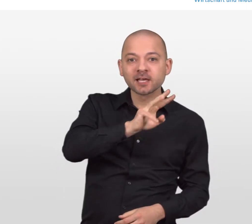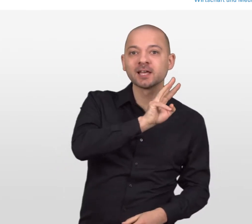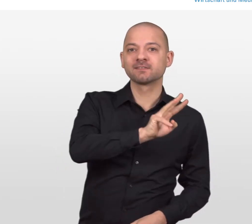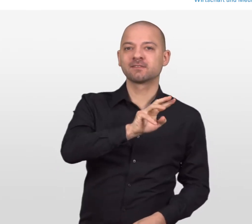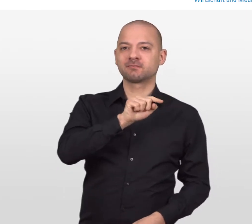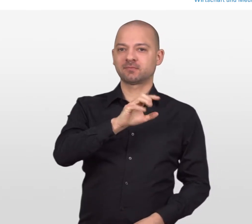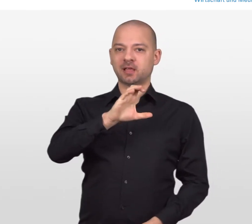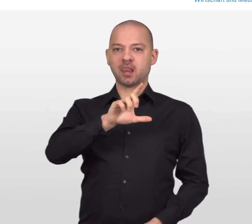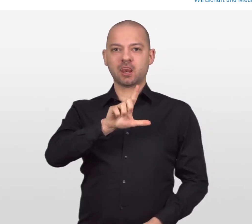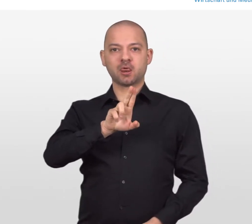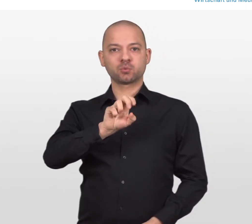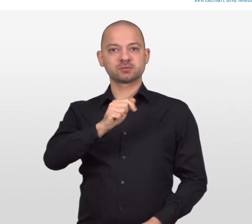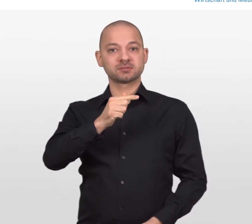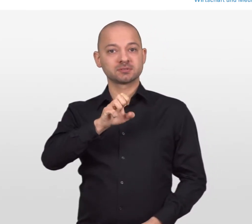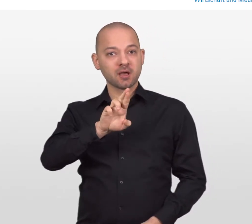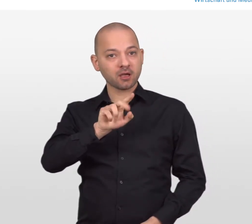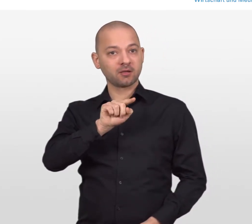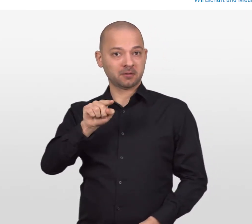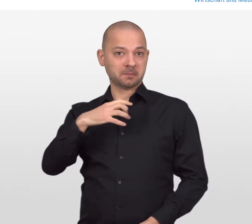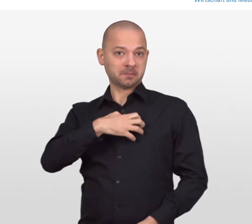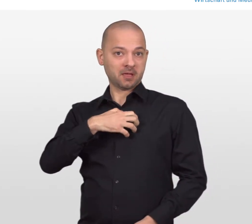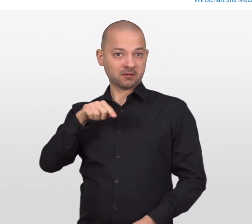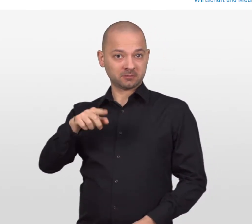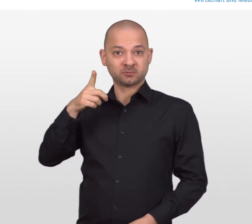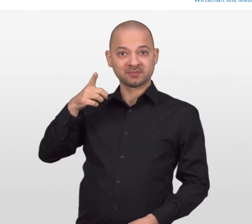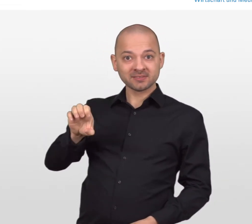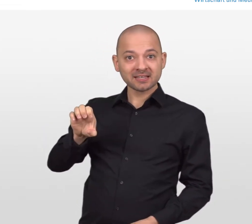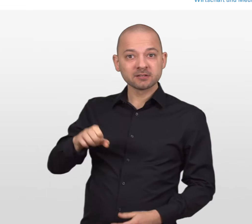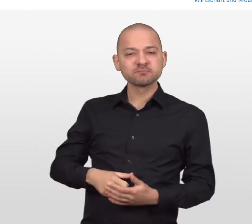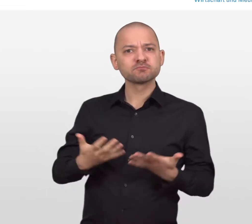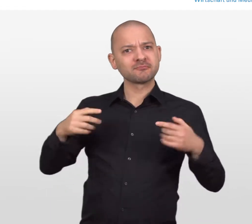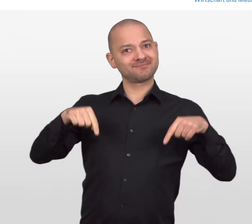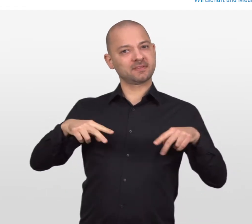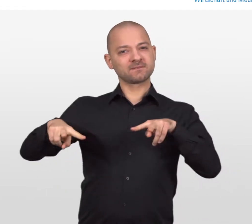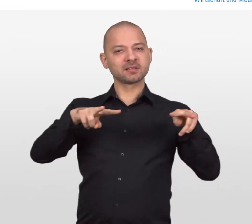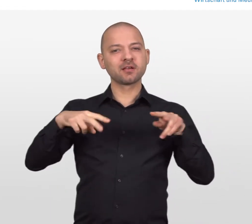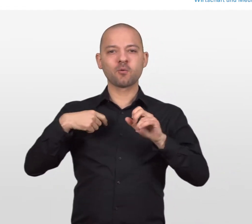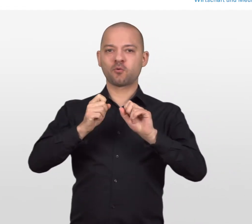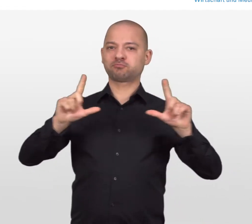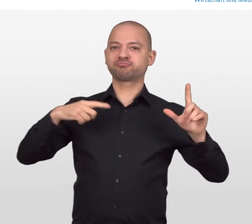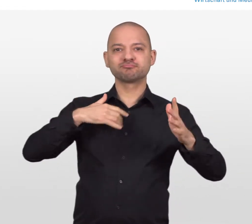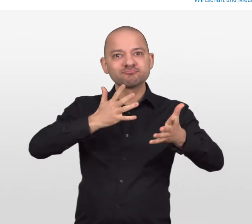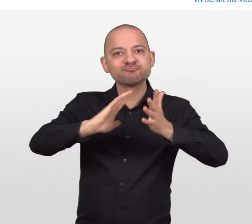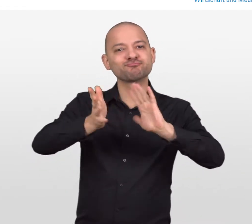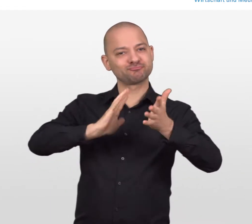auf www.cluster-bayern.de. Mit diesem Video möchten wir Ihnen